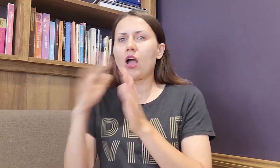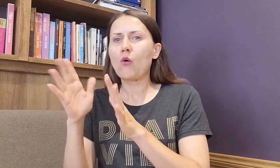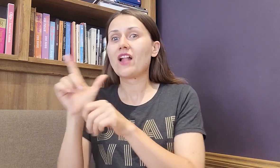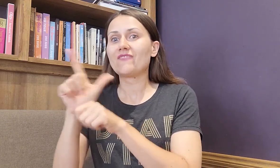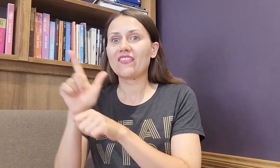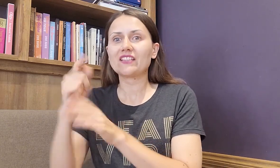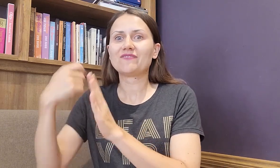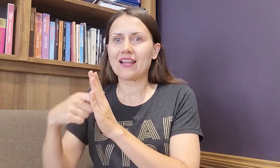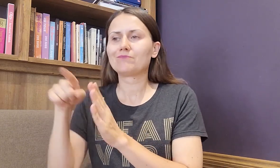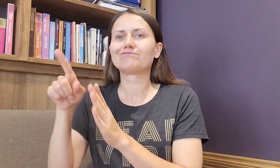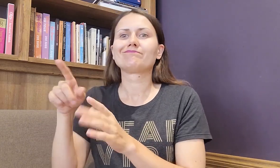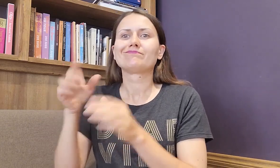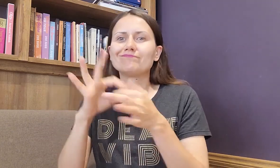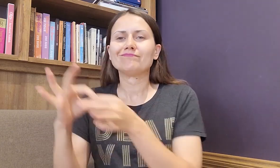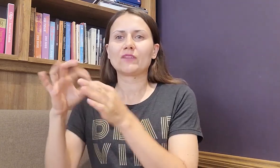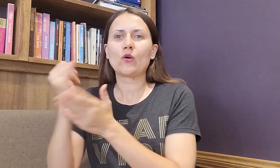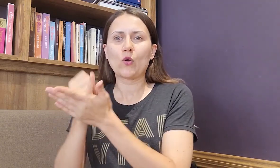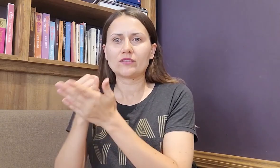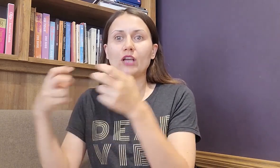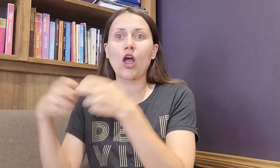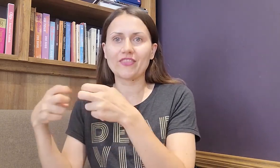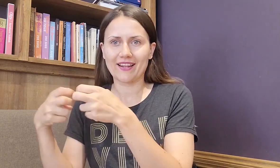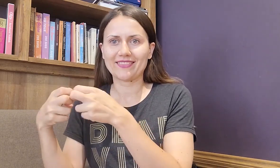• około 12 filmów do kursu online.